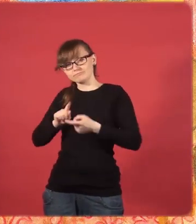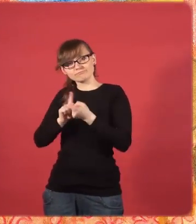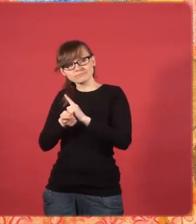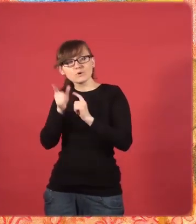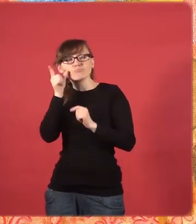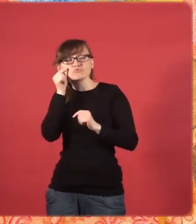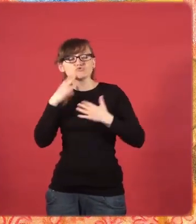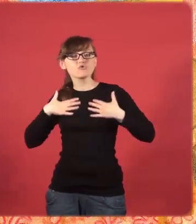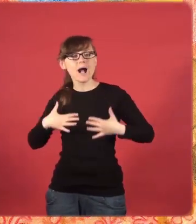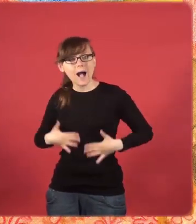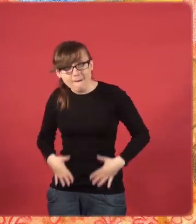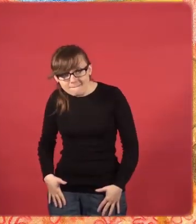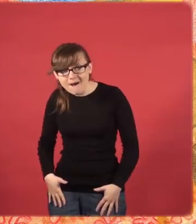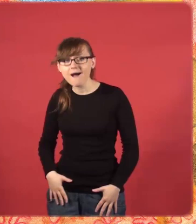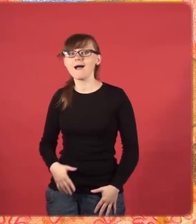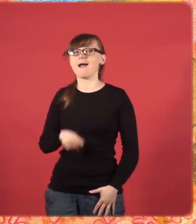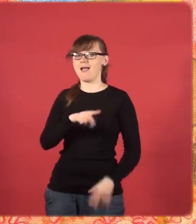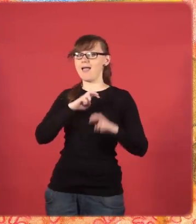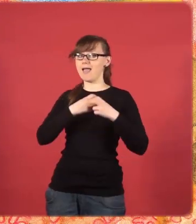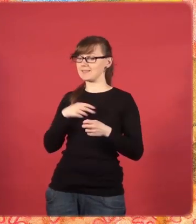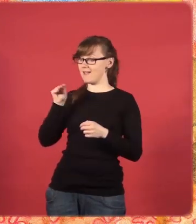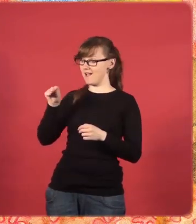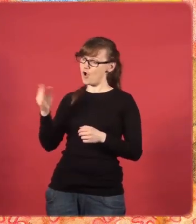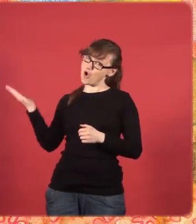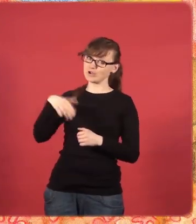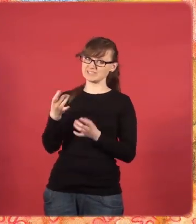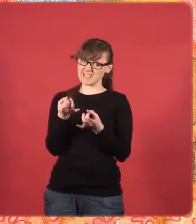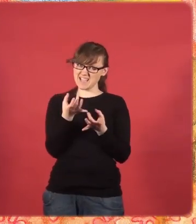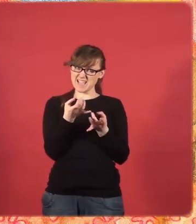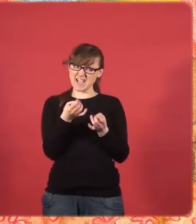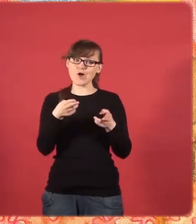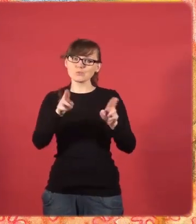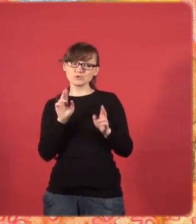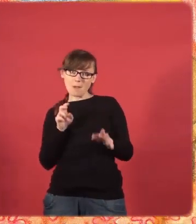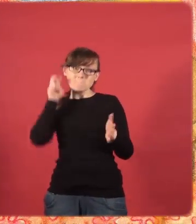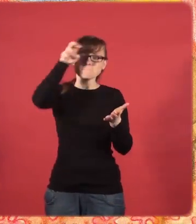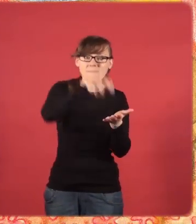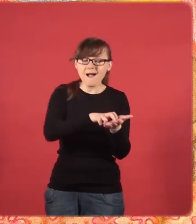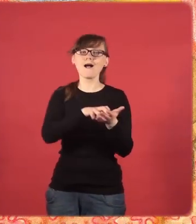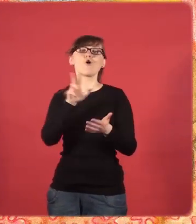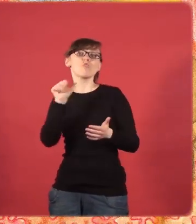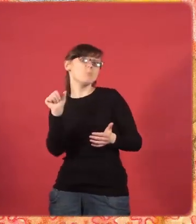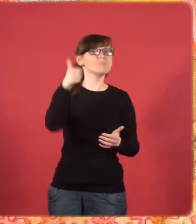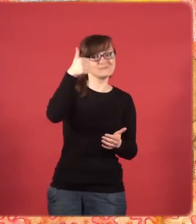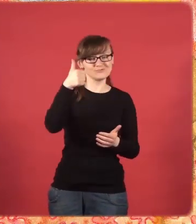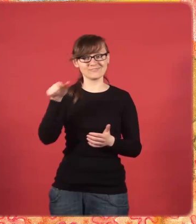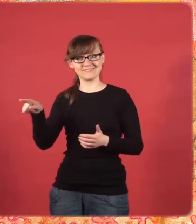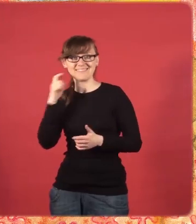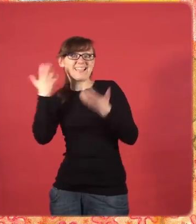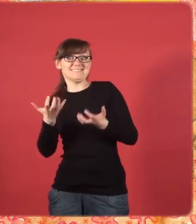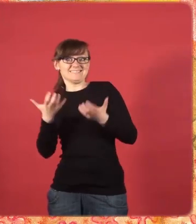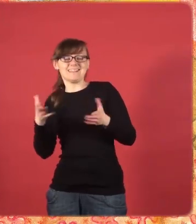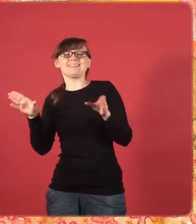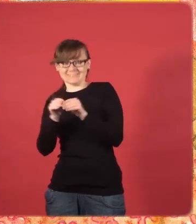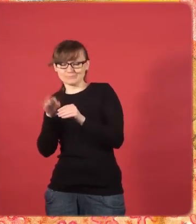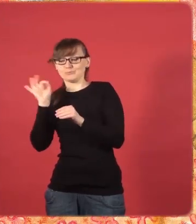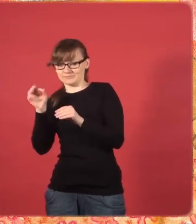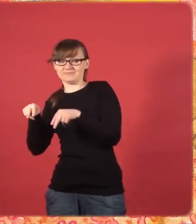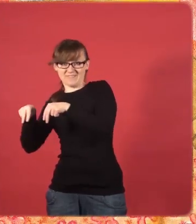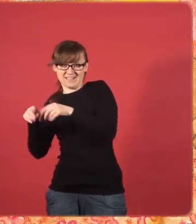Dziewczynki przebrały się do snu, a Ania zaproponowała, żeby zrobiły wyścigi, która pierwsza będzie w łóżku.